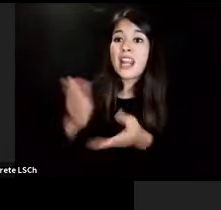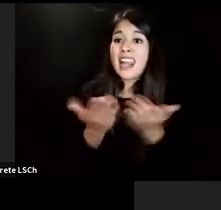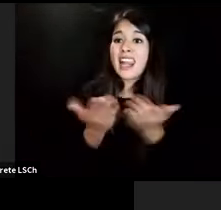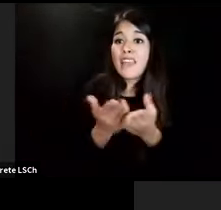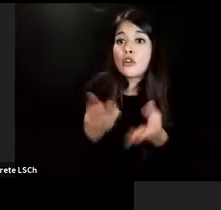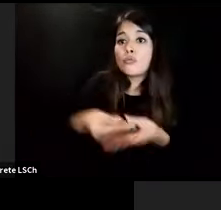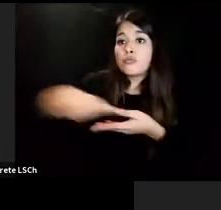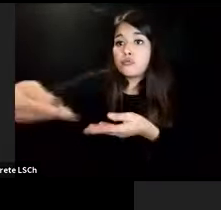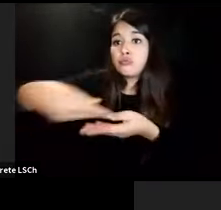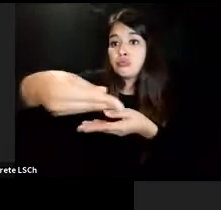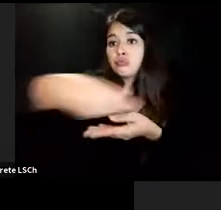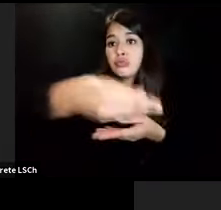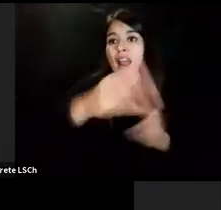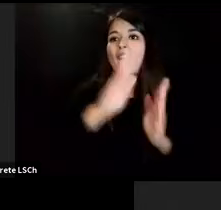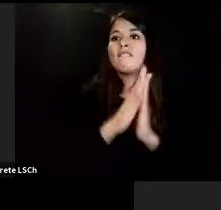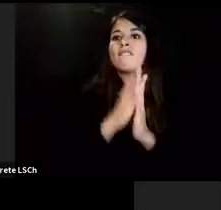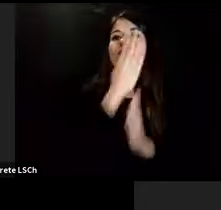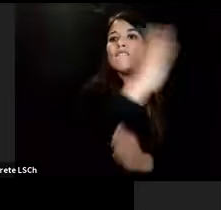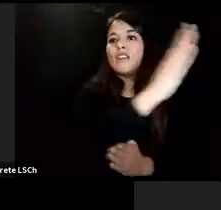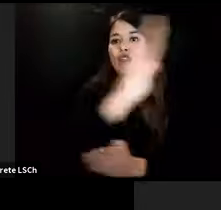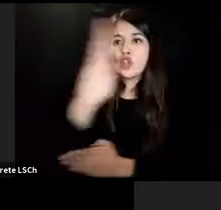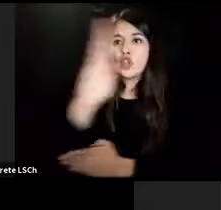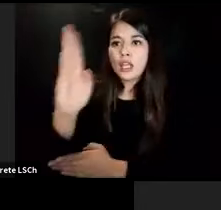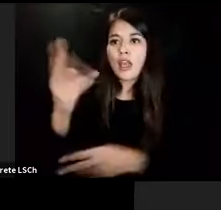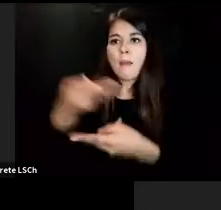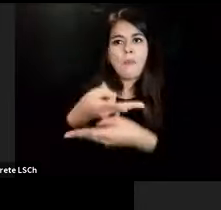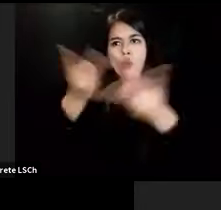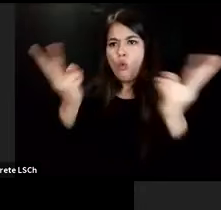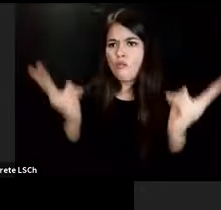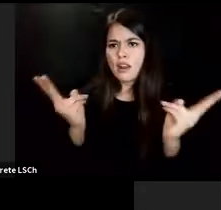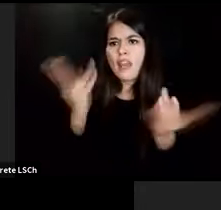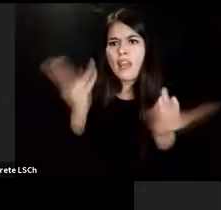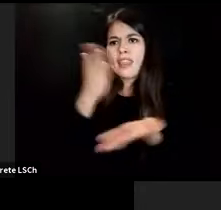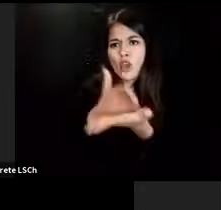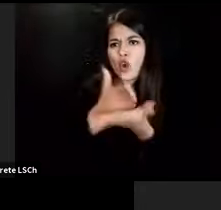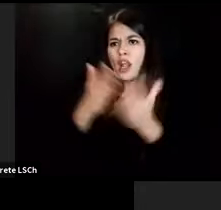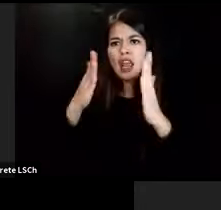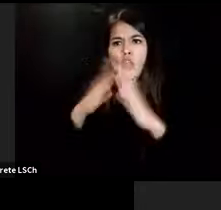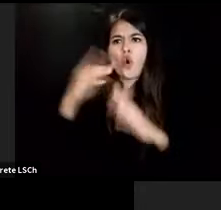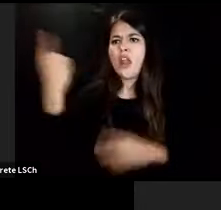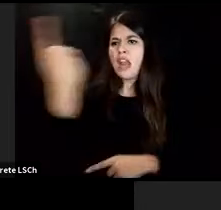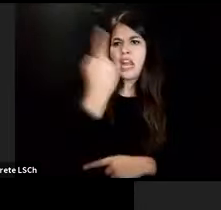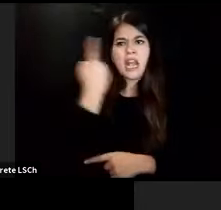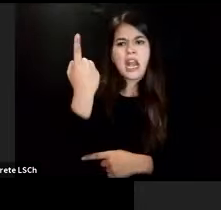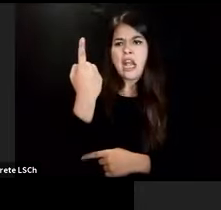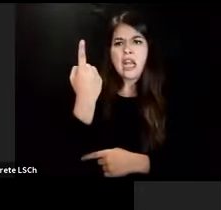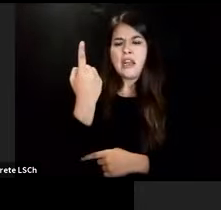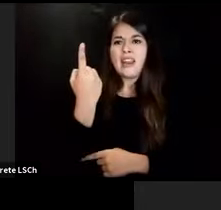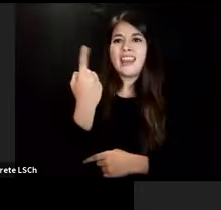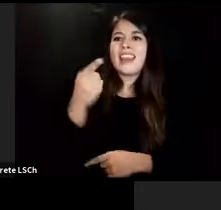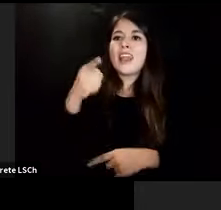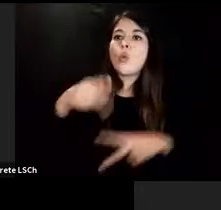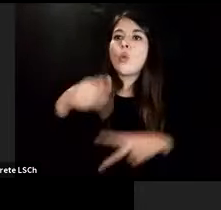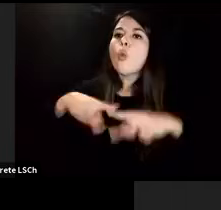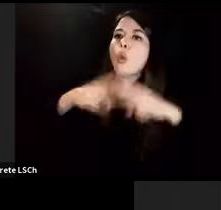de las escuelas públicas, en las bibliotecas en general, y se vuelve una herramienta bastante útil